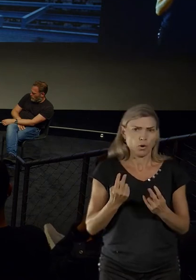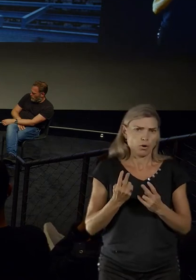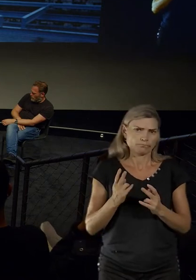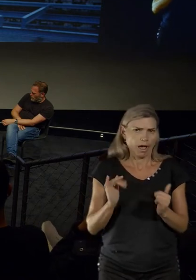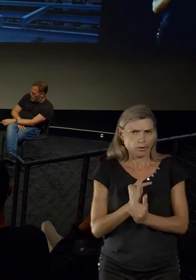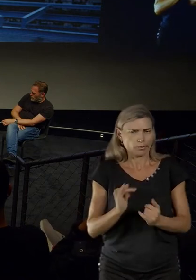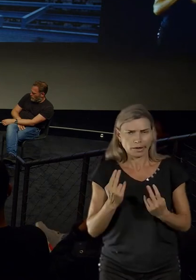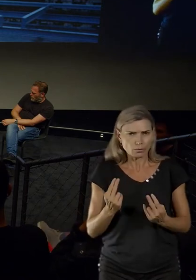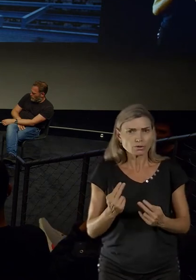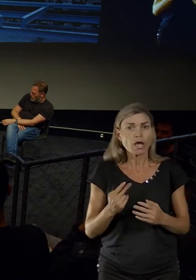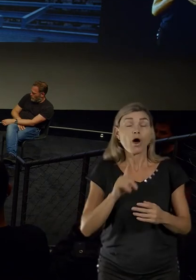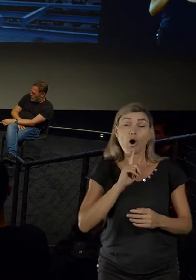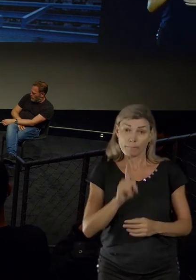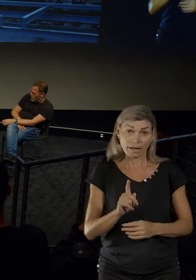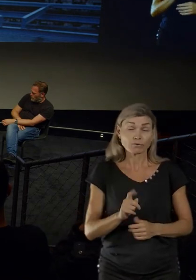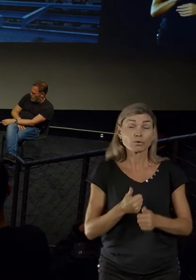Skutečně to, co se odehrává v